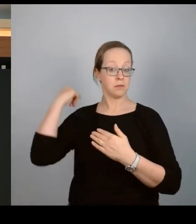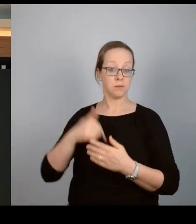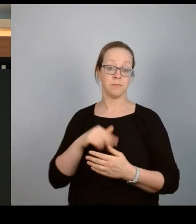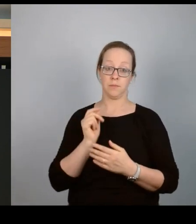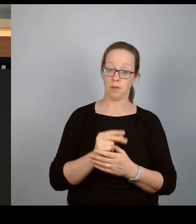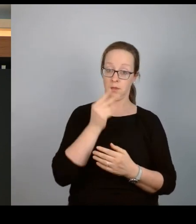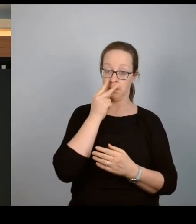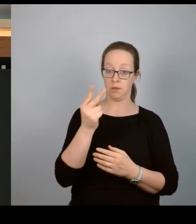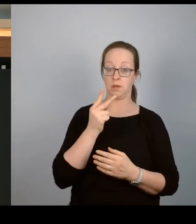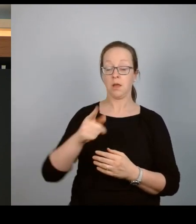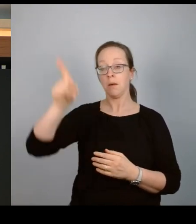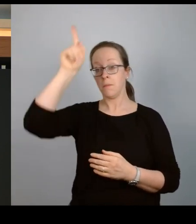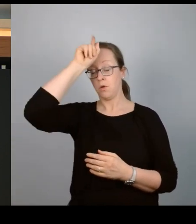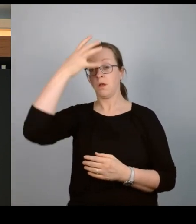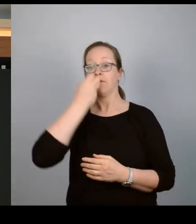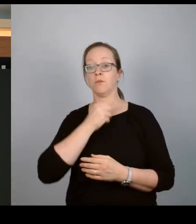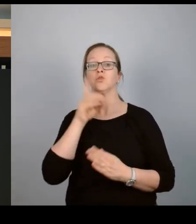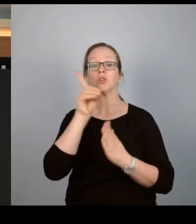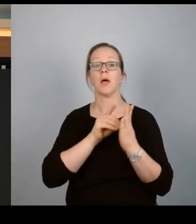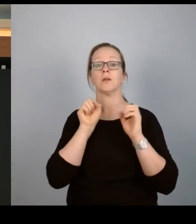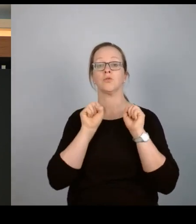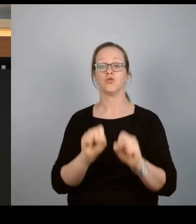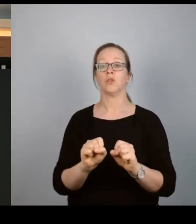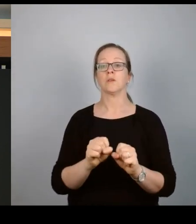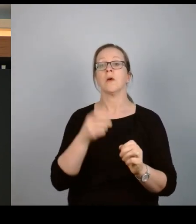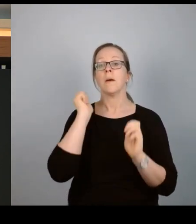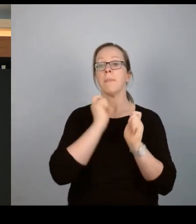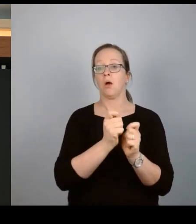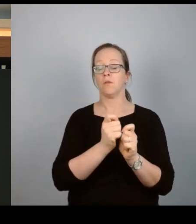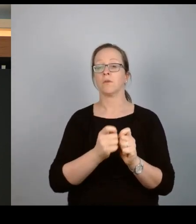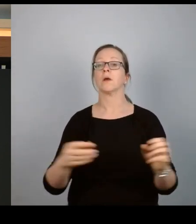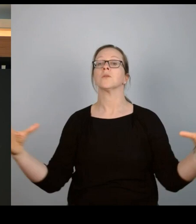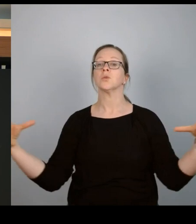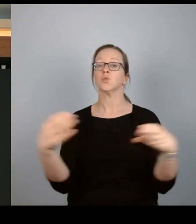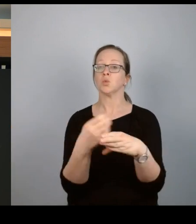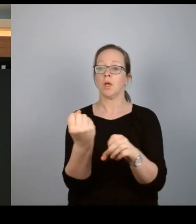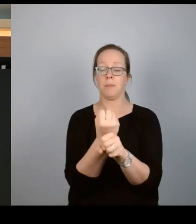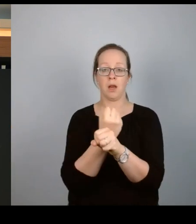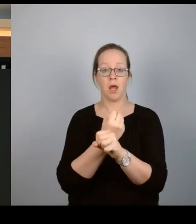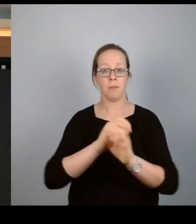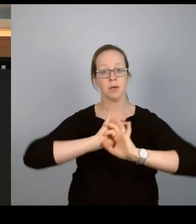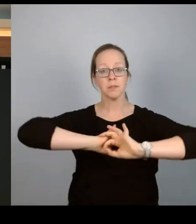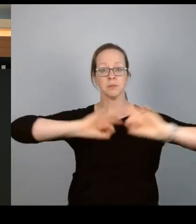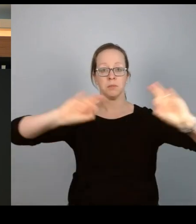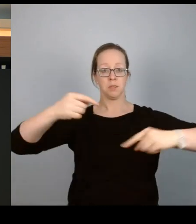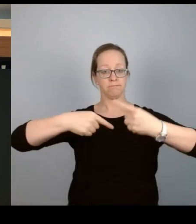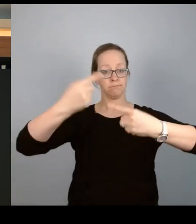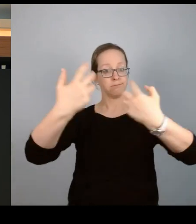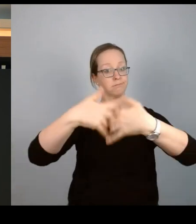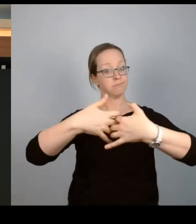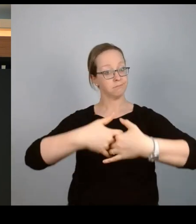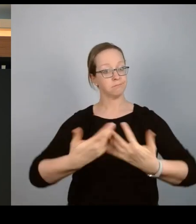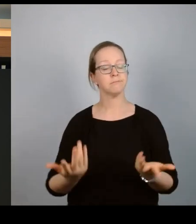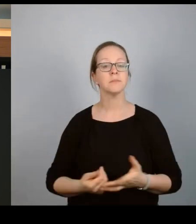müssen wir definitiv besser werden. Das bedeutet im Zweifelsfall auch darüber nachzudenken, ihnen entsprechende Kompetenzen